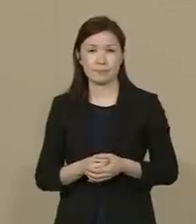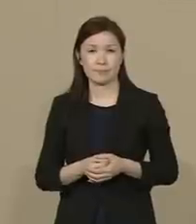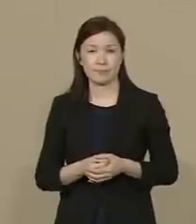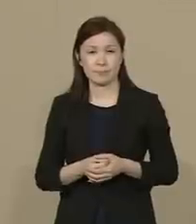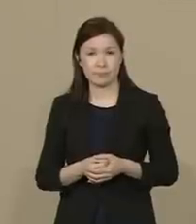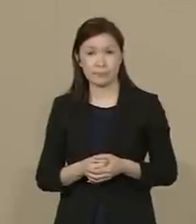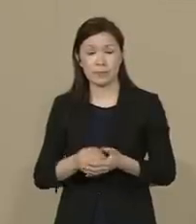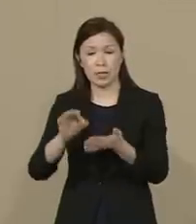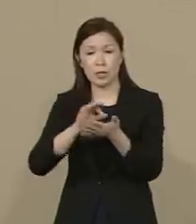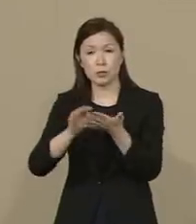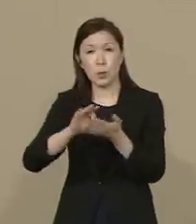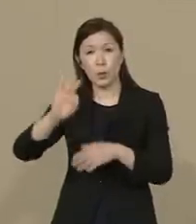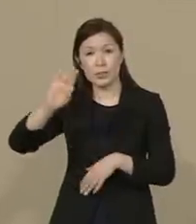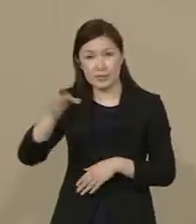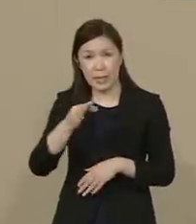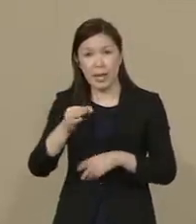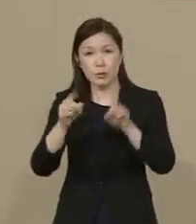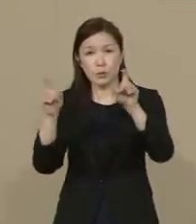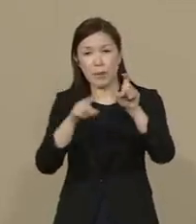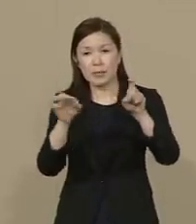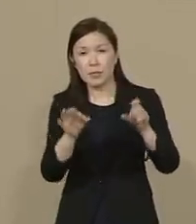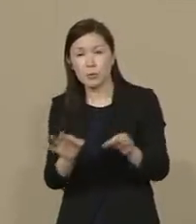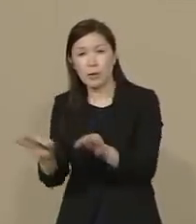消費税率10％までの２年半